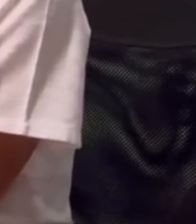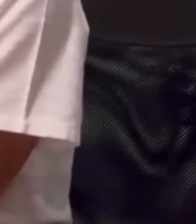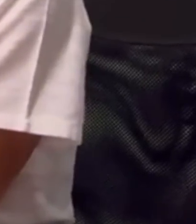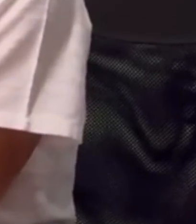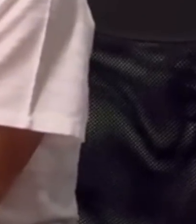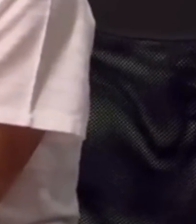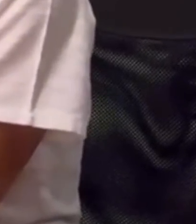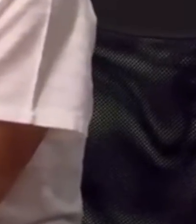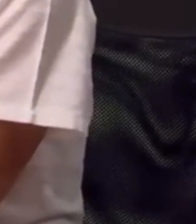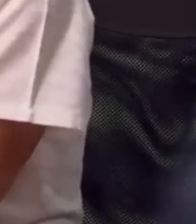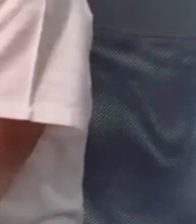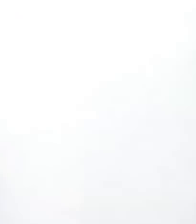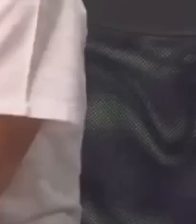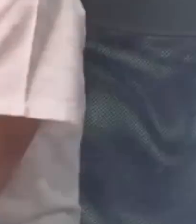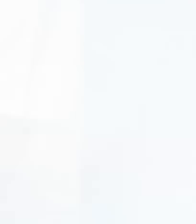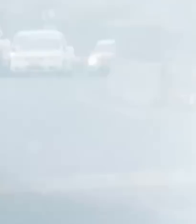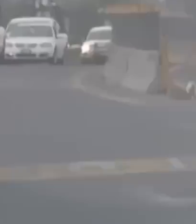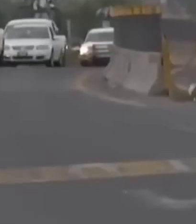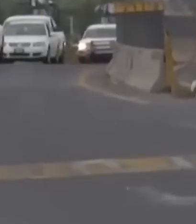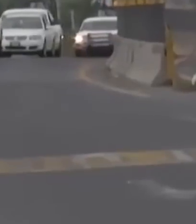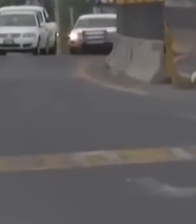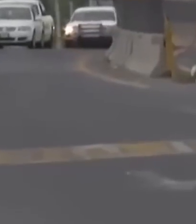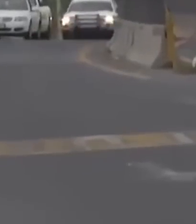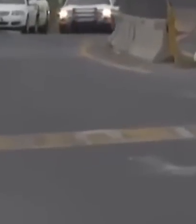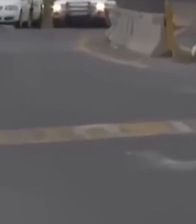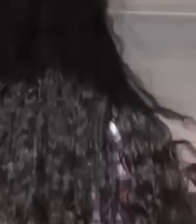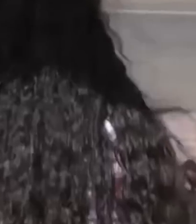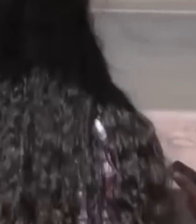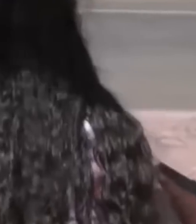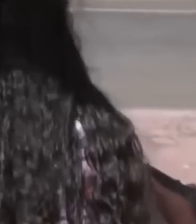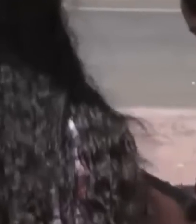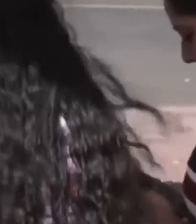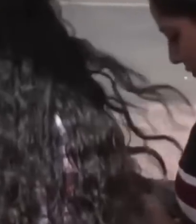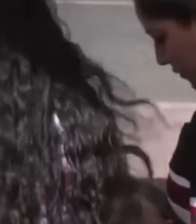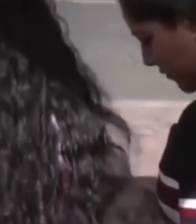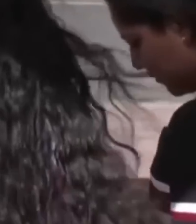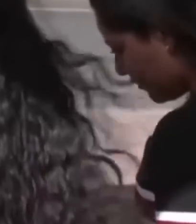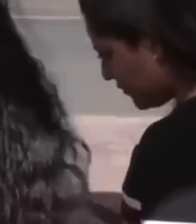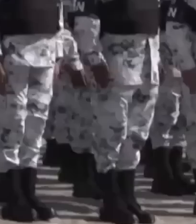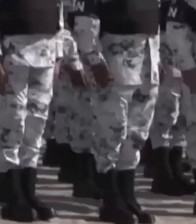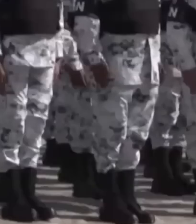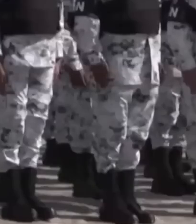del envío de 10000 soldados mexicanos a la frontera norte para frenar el tráfico de